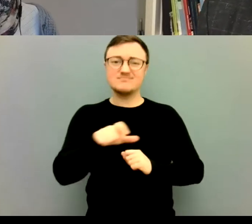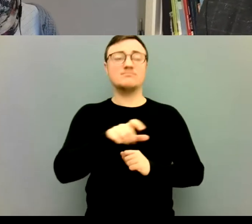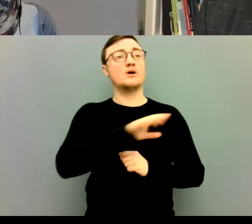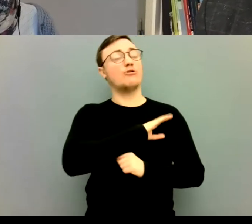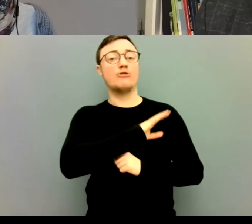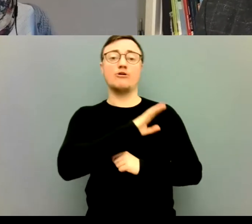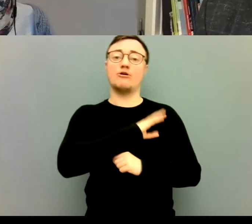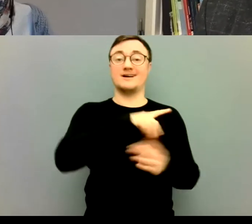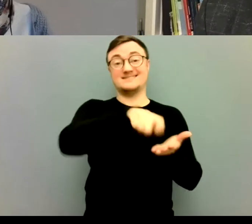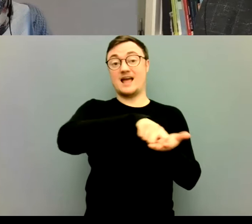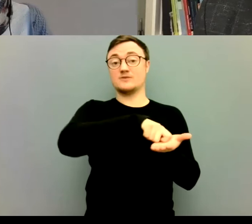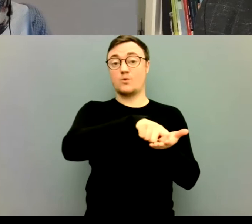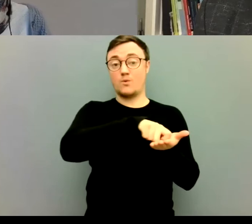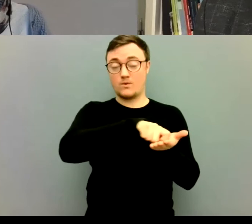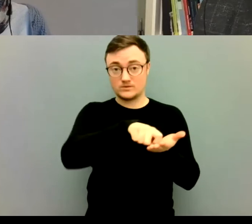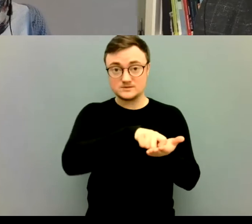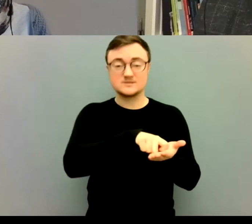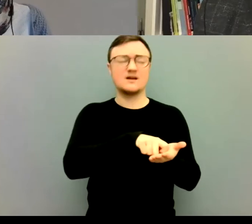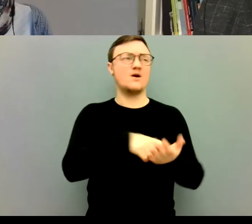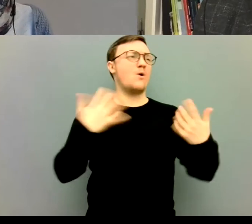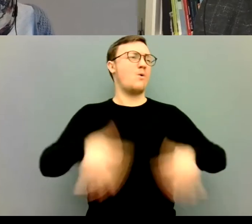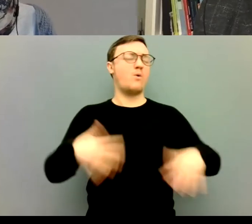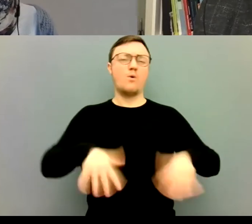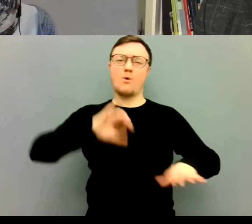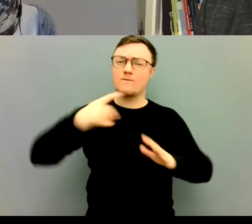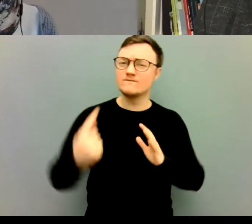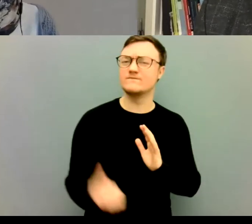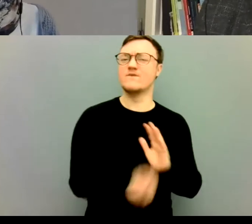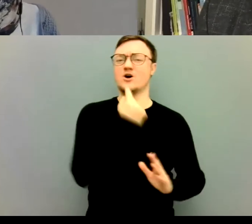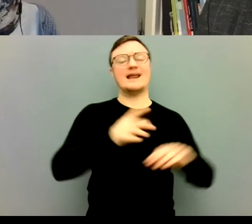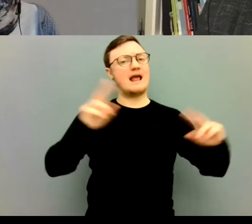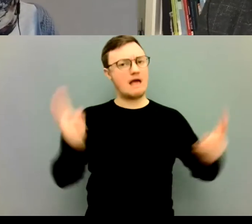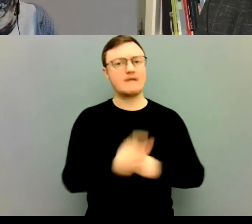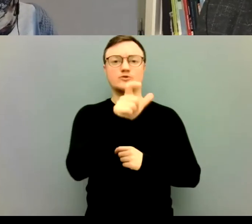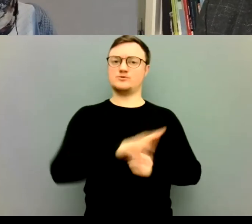att se till att även om man har en väldigt ovanlig diagnos, ska man ha-